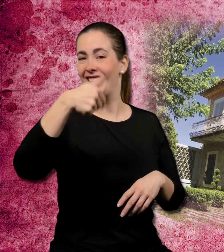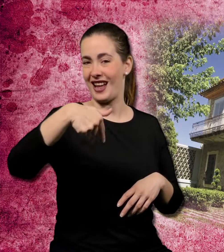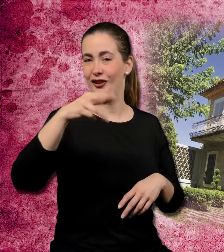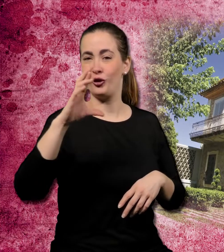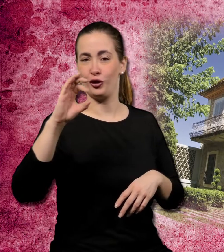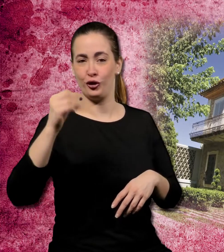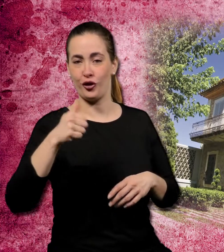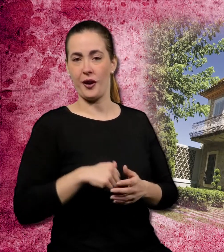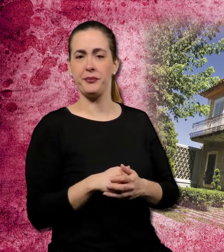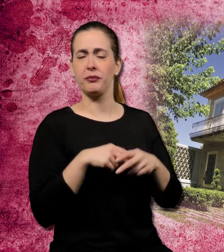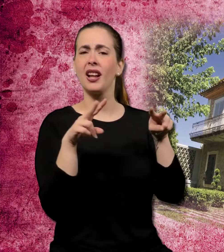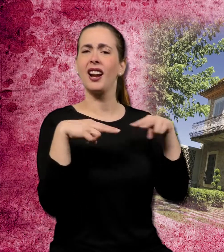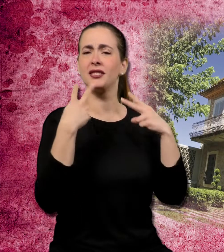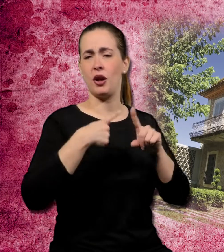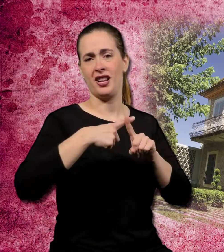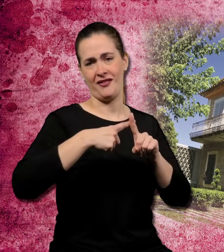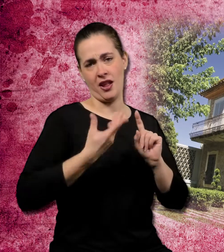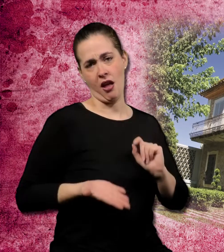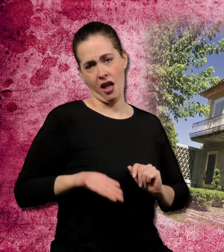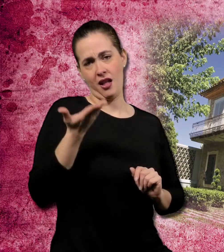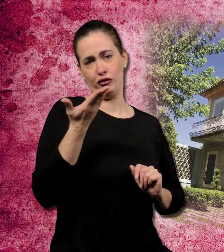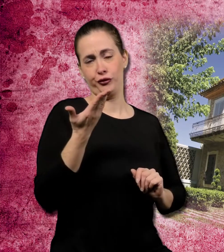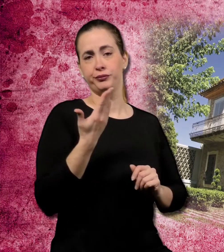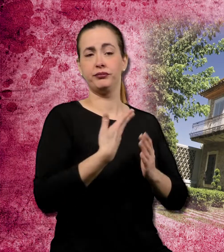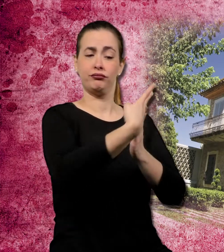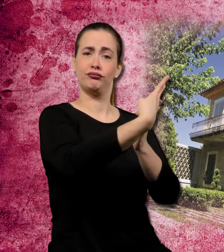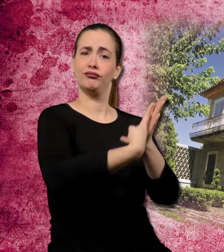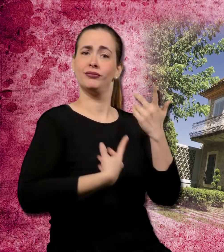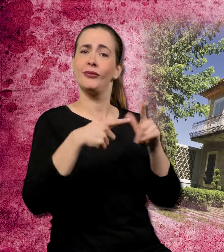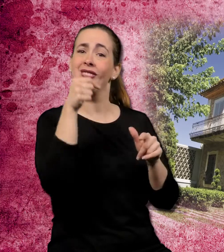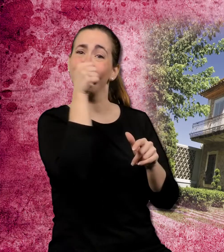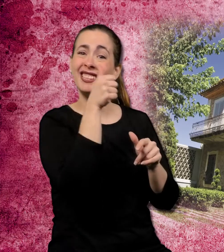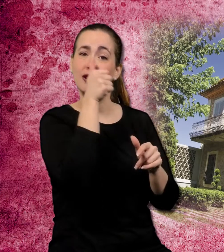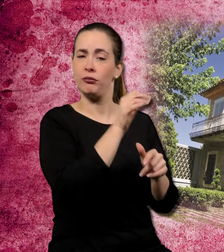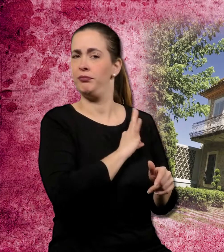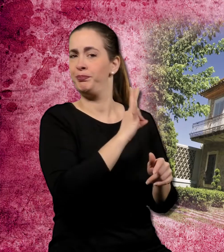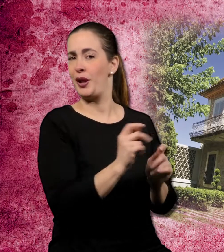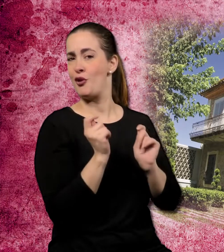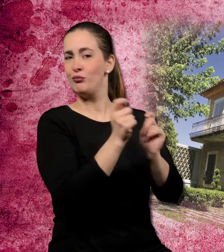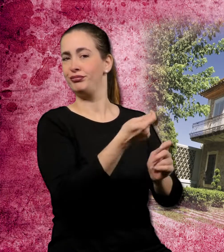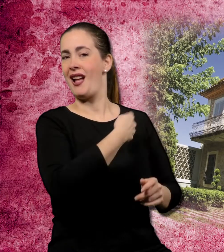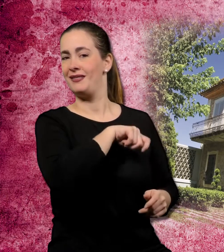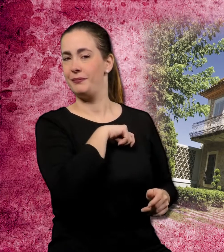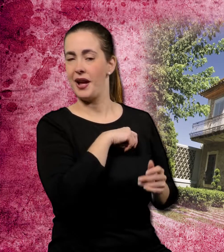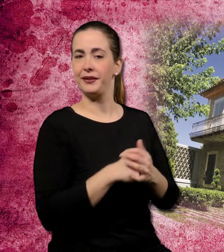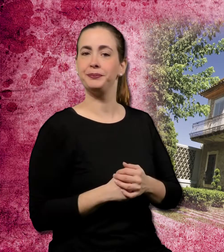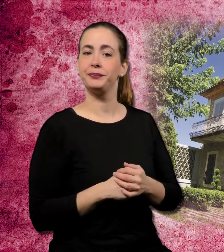al qual han dut als nivells més alts amb una cuina que contempla tots els àmbits. La carta de vins és de les més premiades d'Espanya.